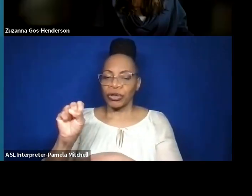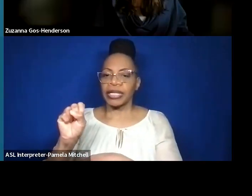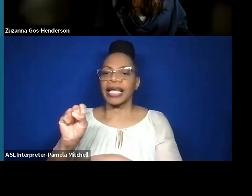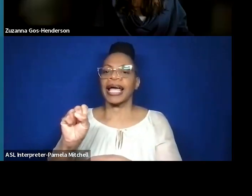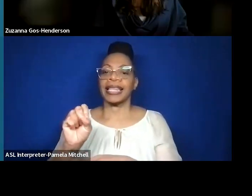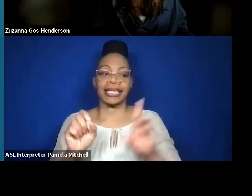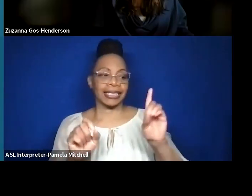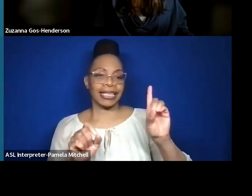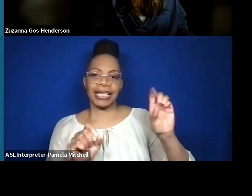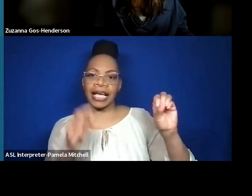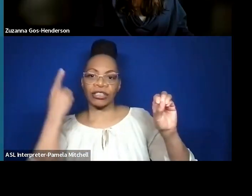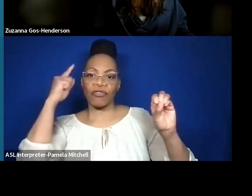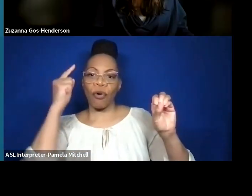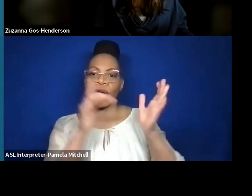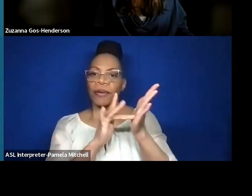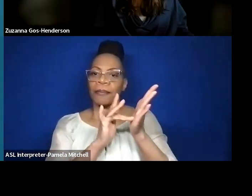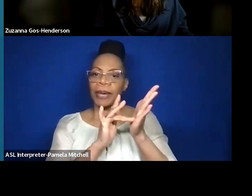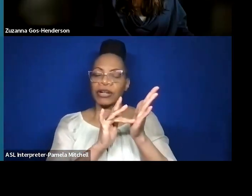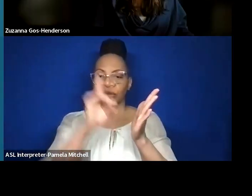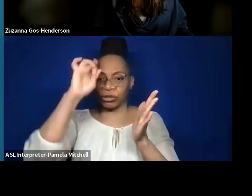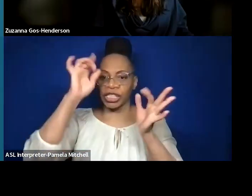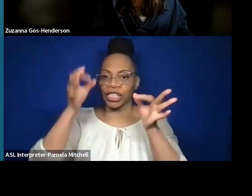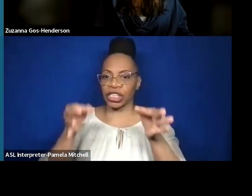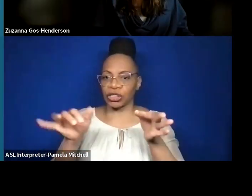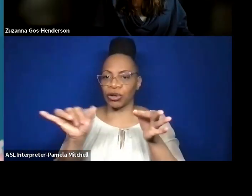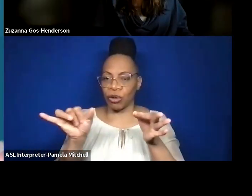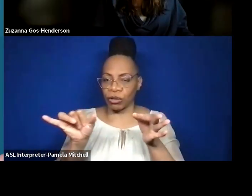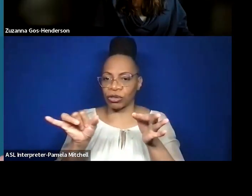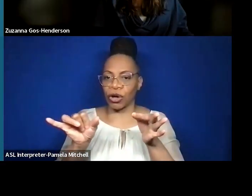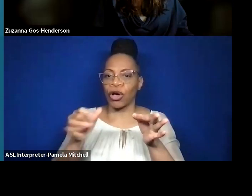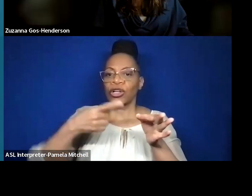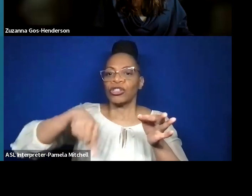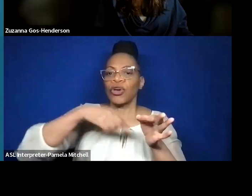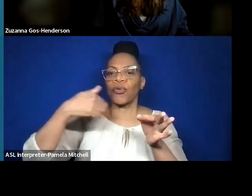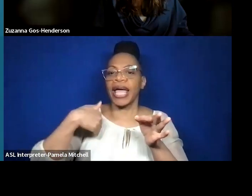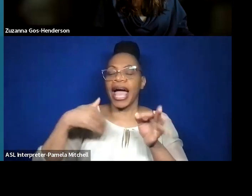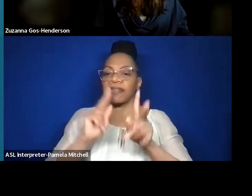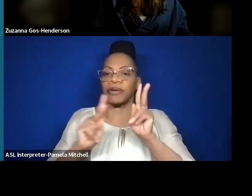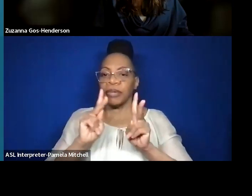para esa decisión médica. ¿Verdad? Entonces, de nuevo, tenemos personas en esta llamada que pueden ayudarte a llegar allí.